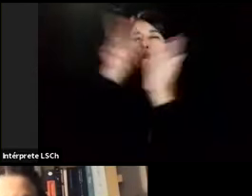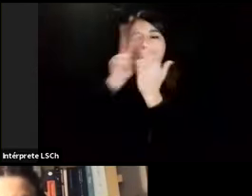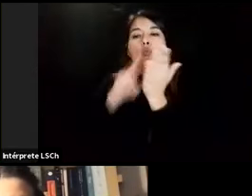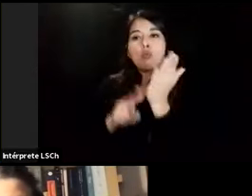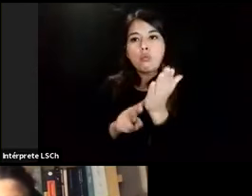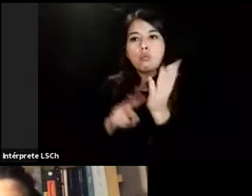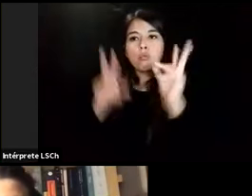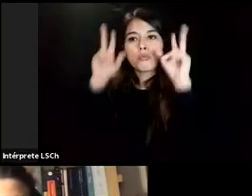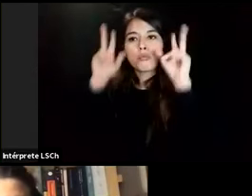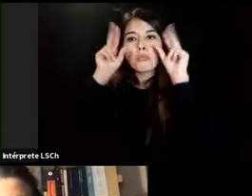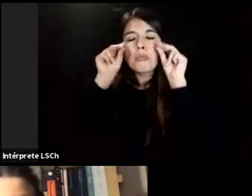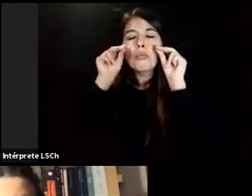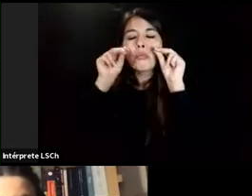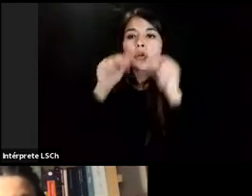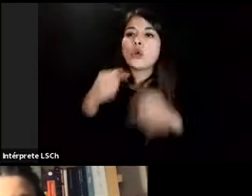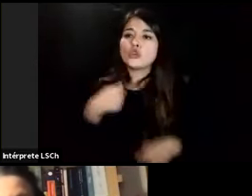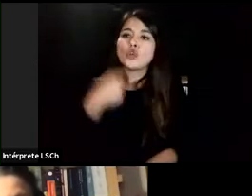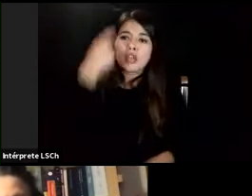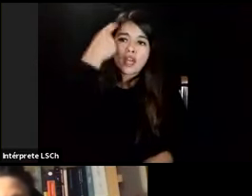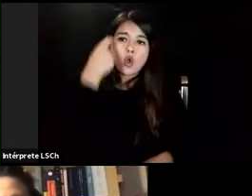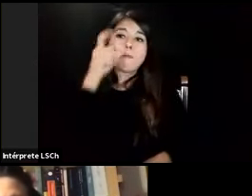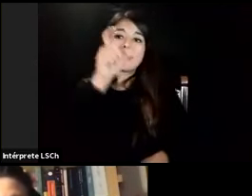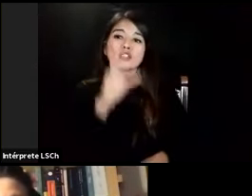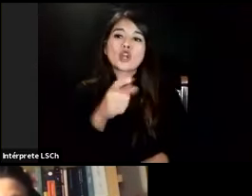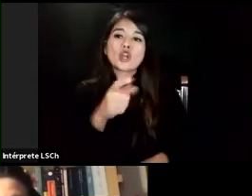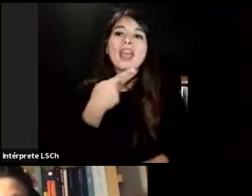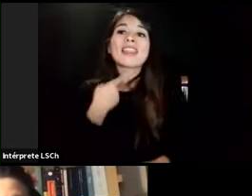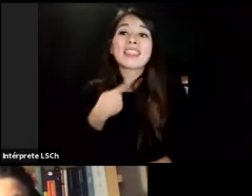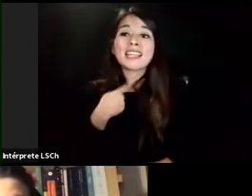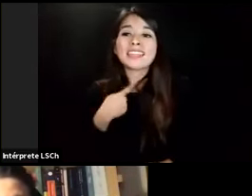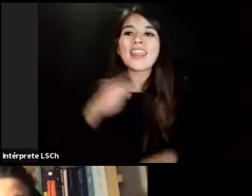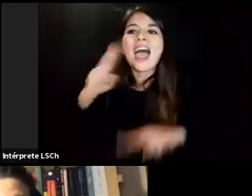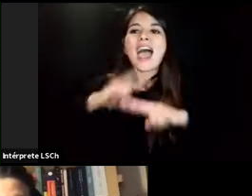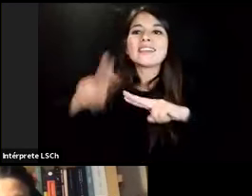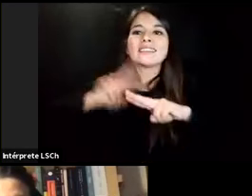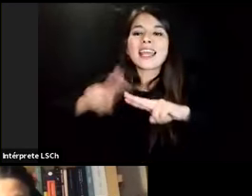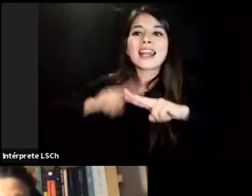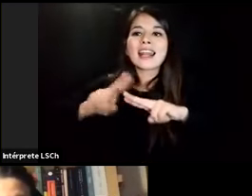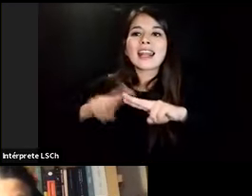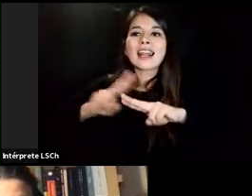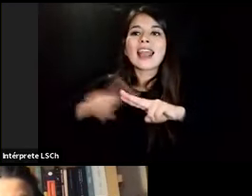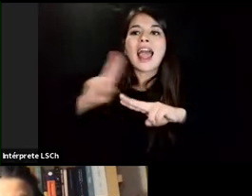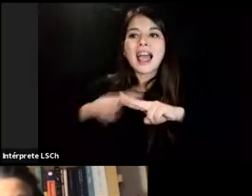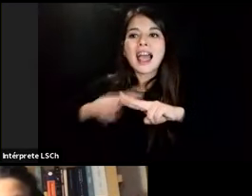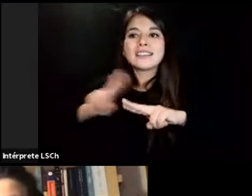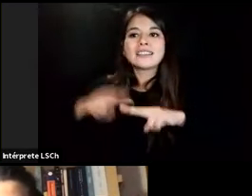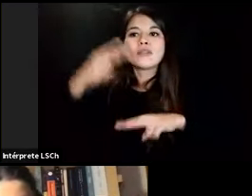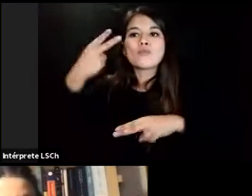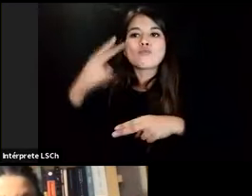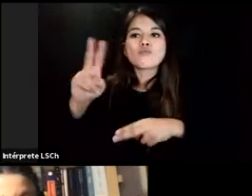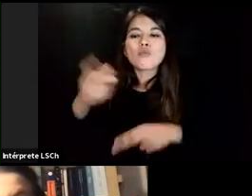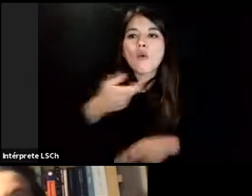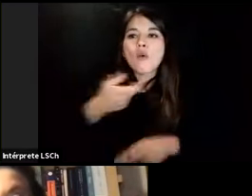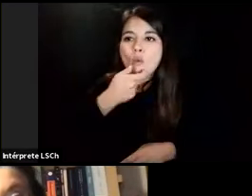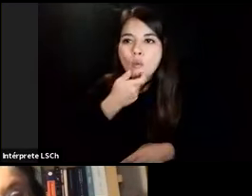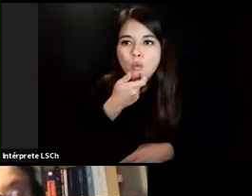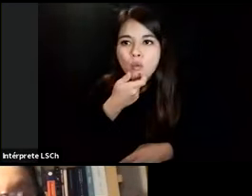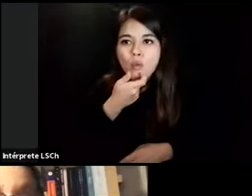interesadas en hacer audiolibros en central trabajan que no contribuir yo